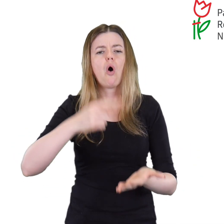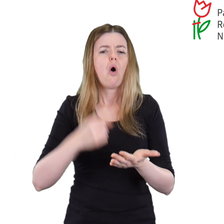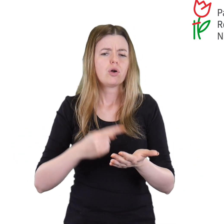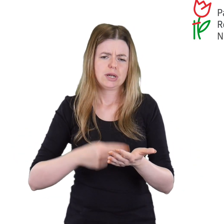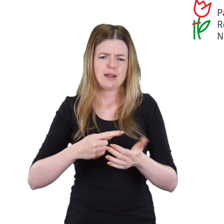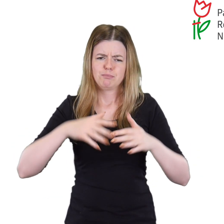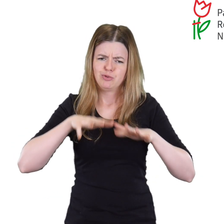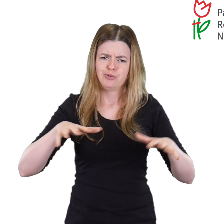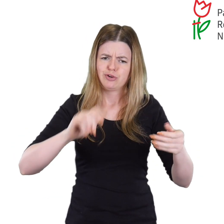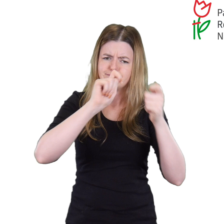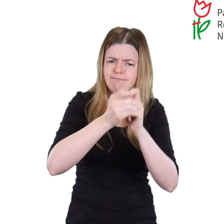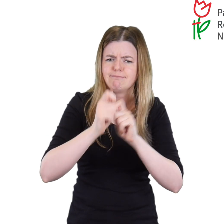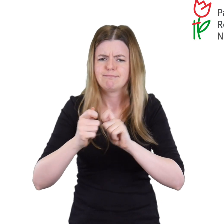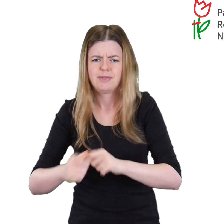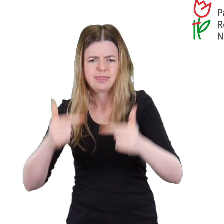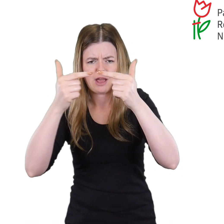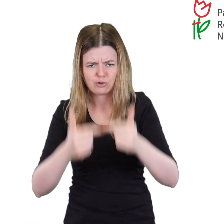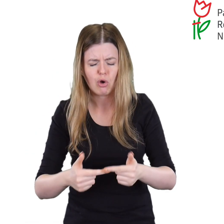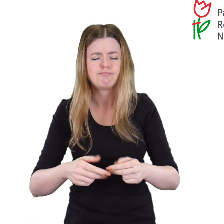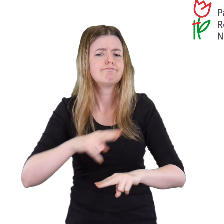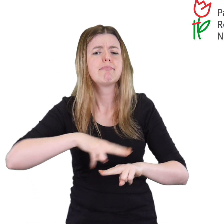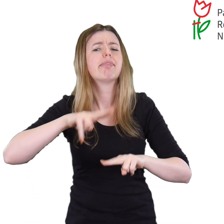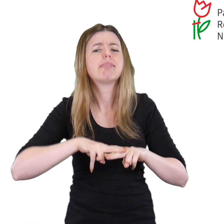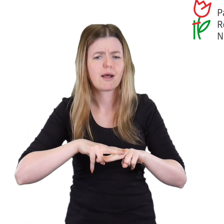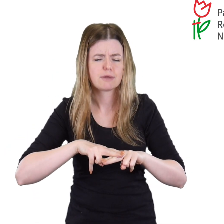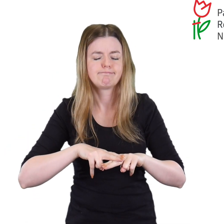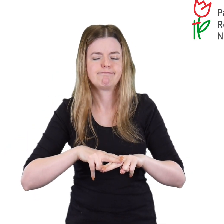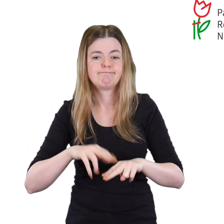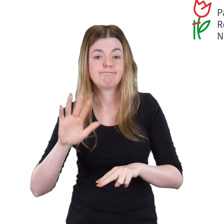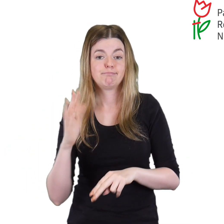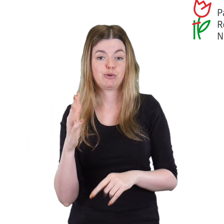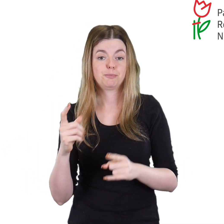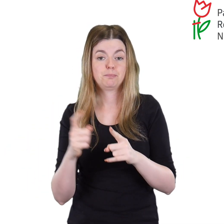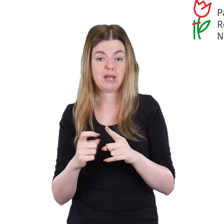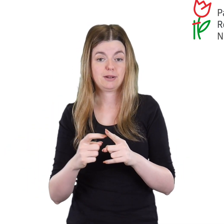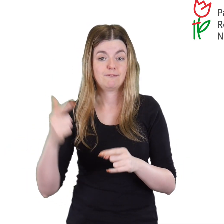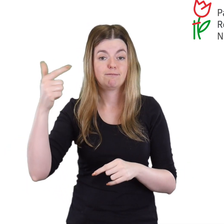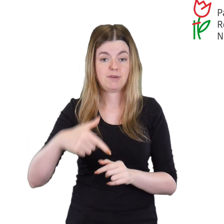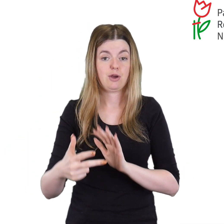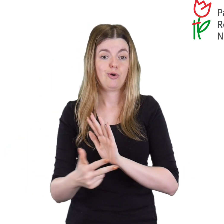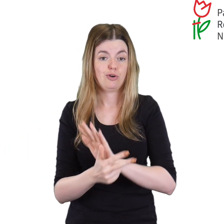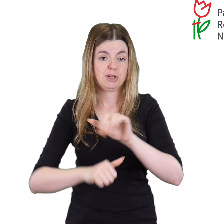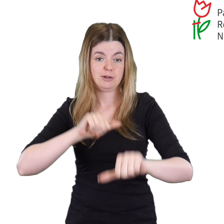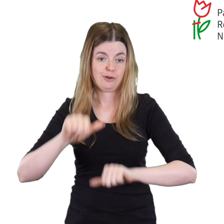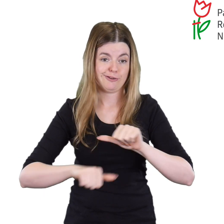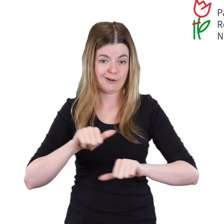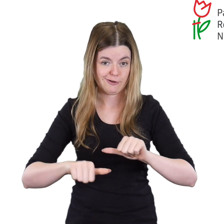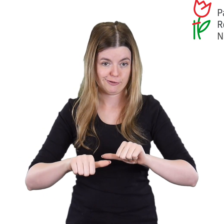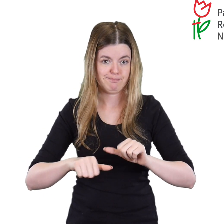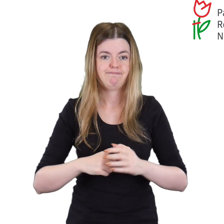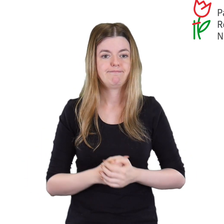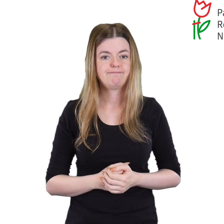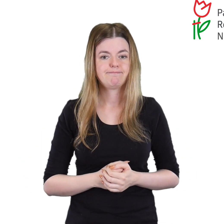Data ostatniej dużej aktualizacji: 2018-10-05